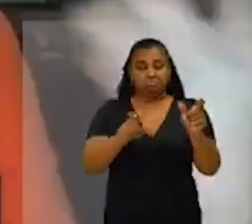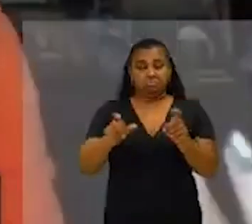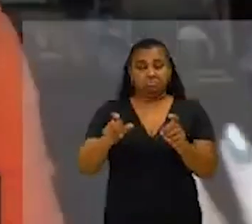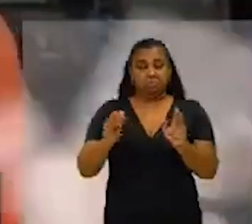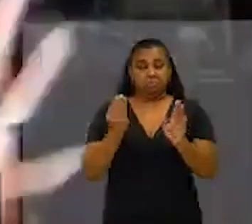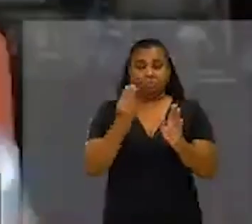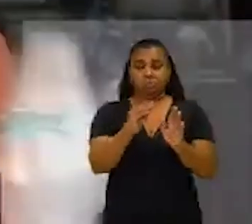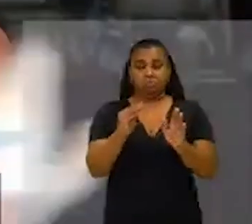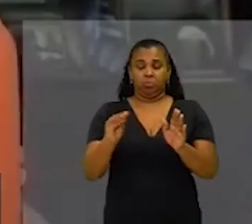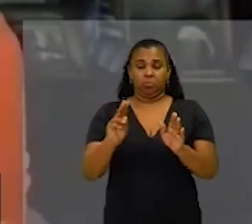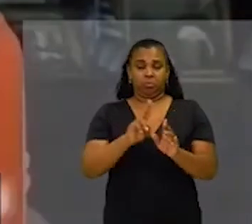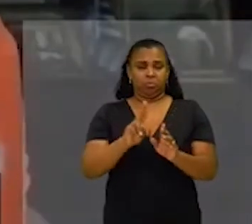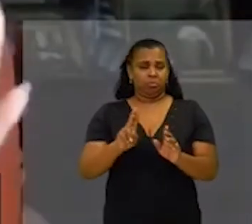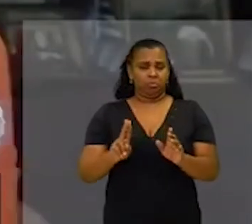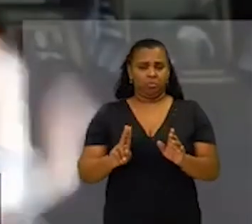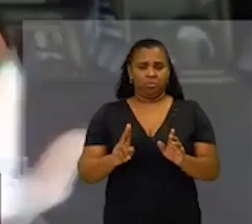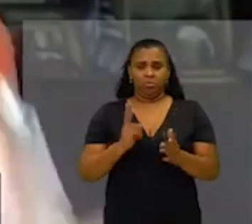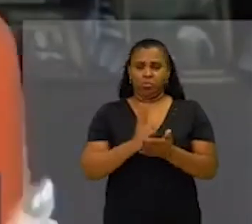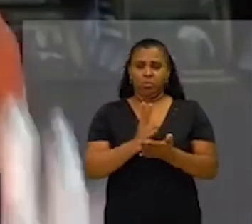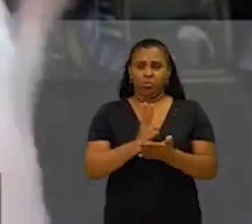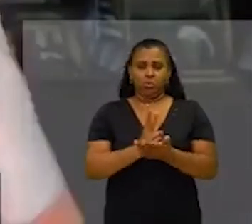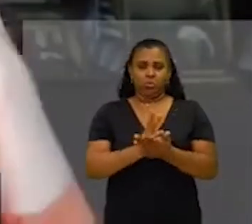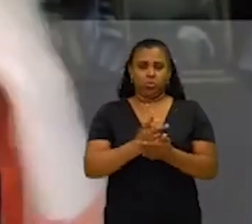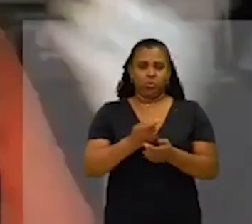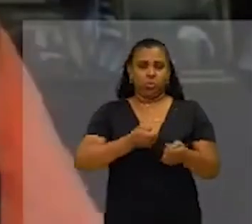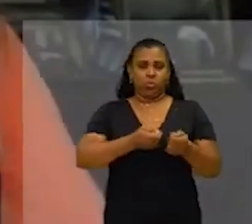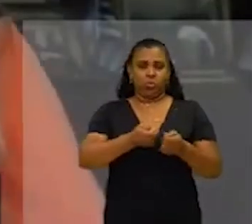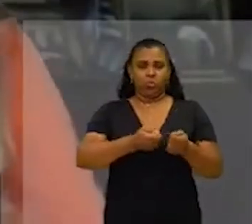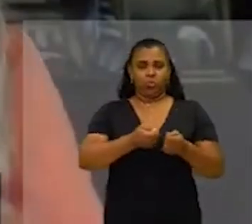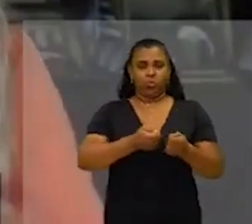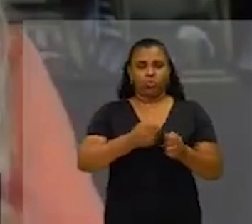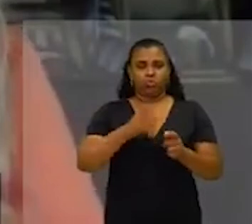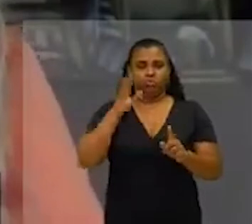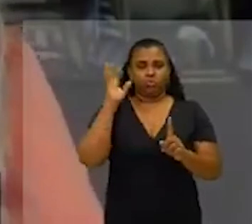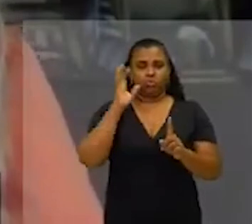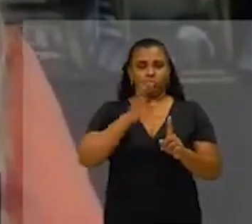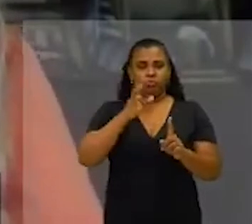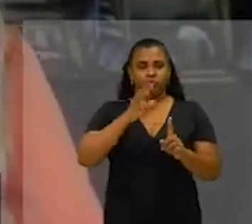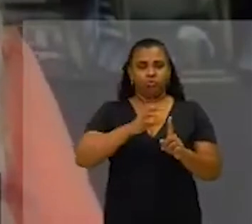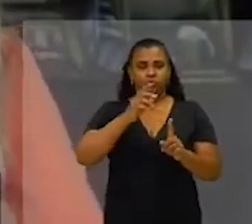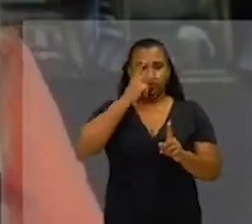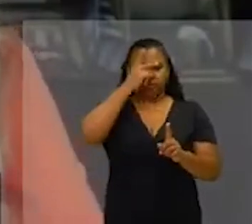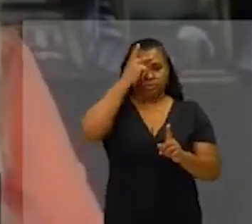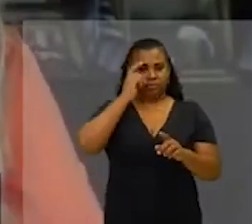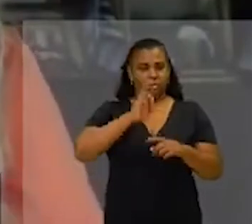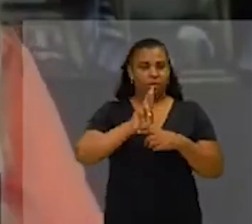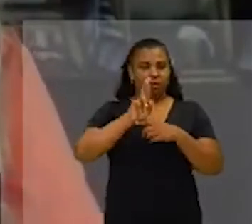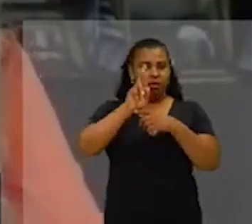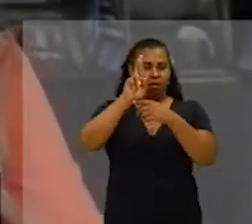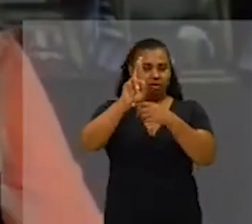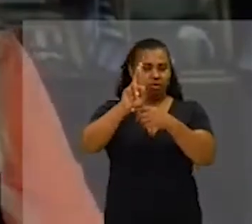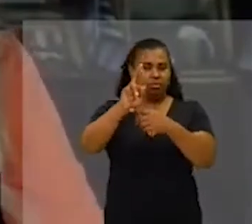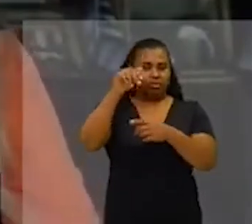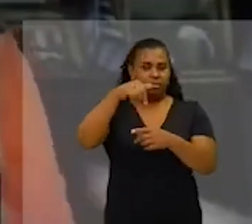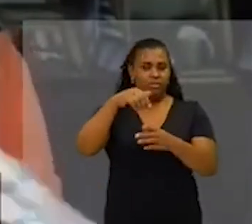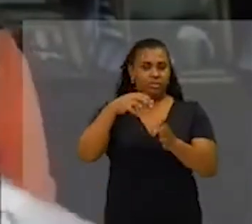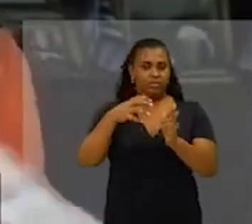continuar ali sobre o controle sobre o domínio daquela oligarquia partidária então nós temos a